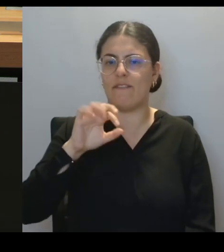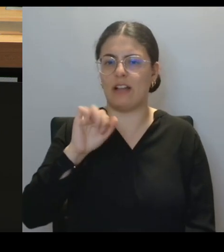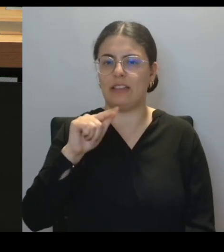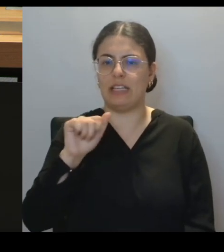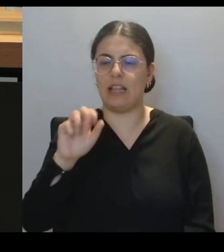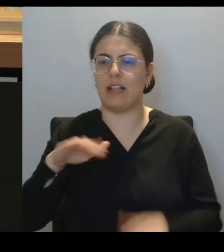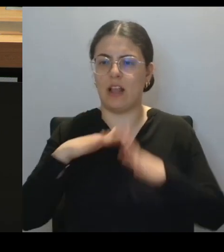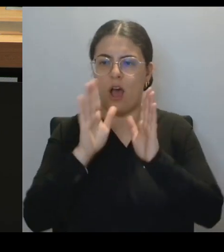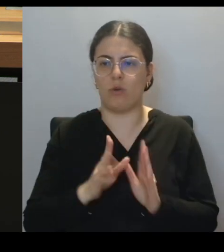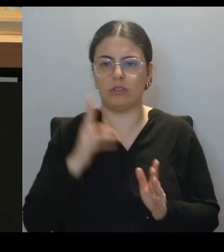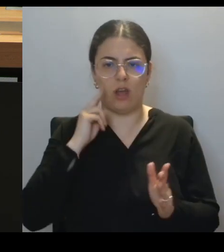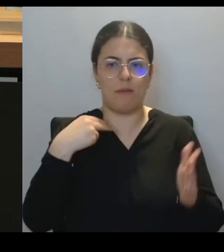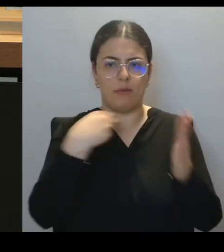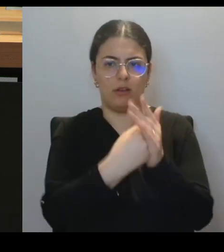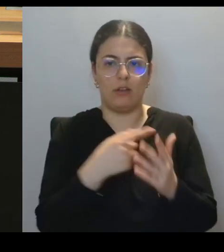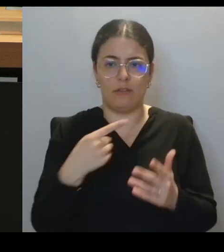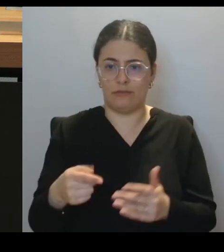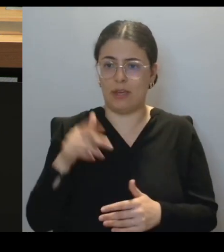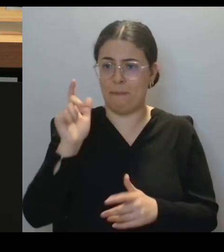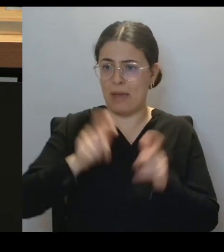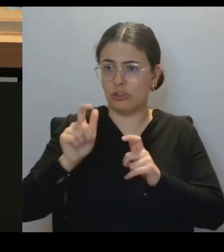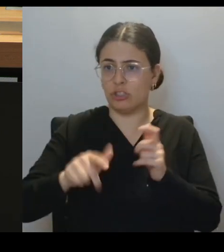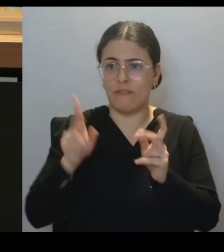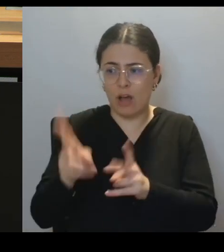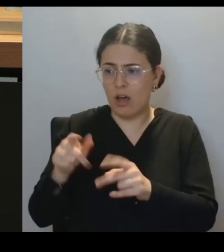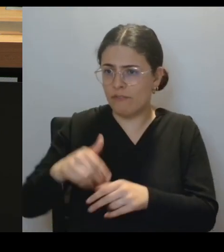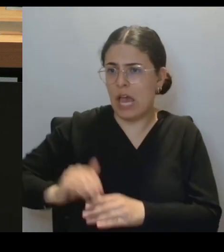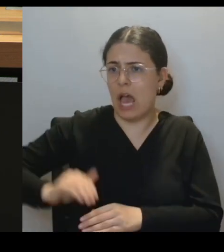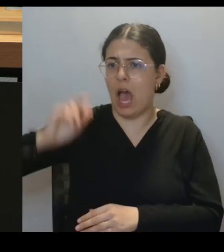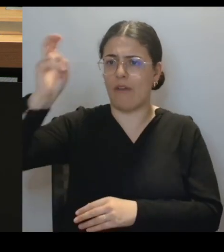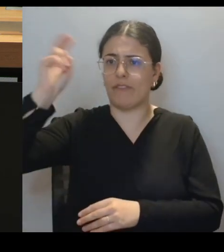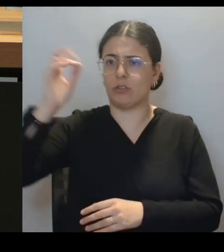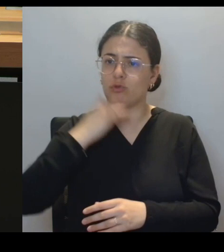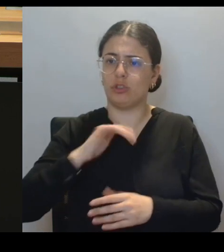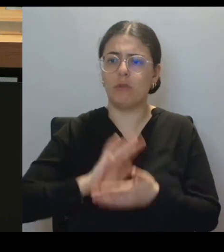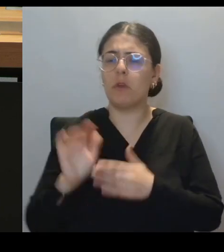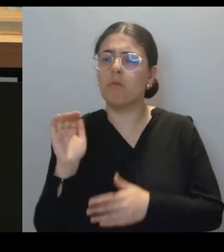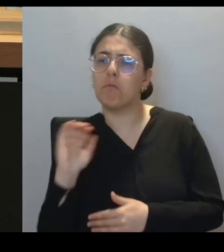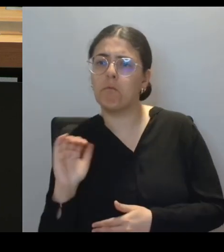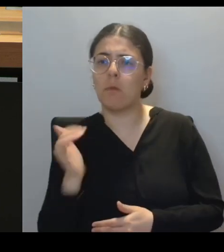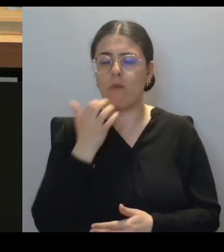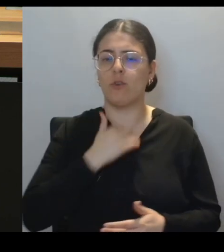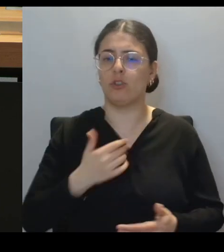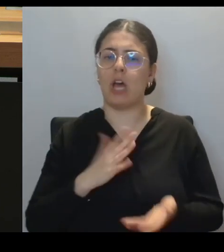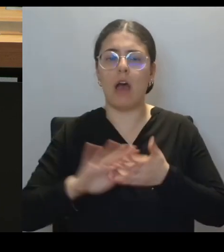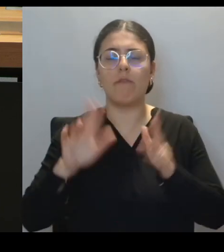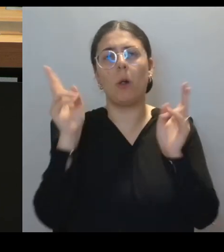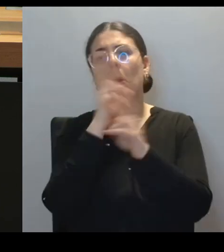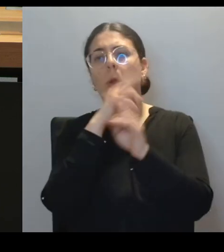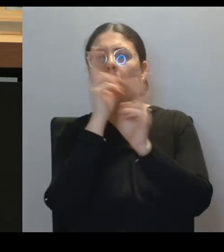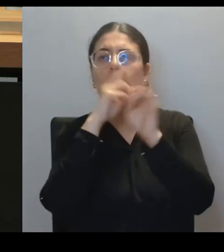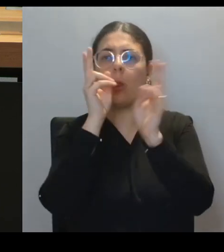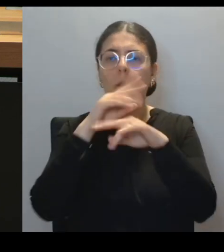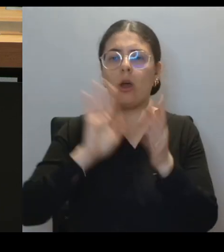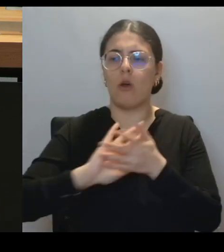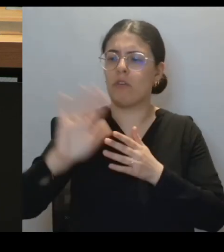Lasten des Lebens entziehen wollen und diese Lasten lieber anderen überhelfen. Mit sexuellen Neigungen hat das nichts zu tun.